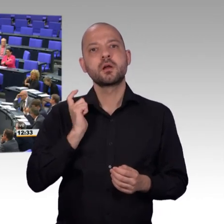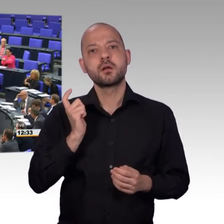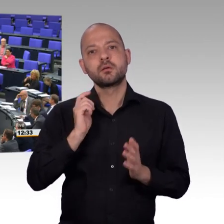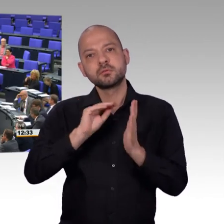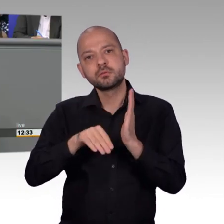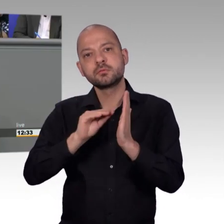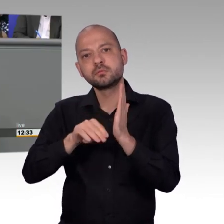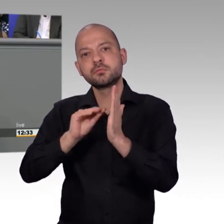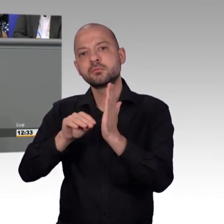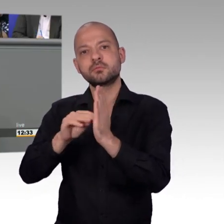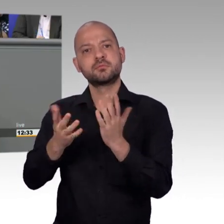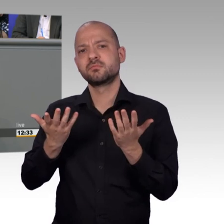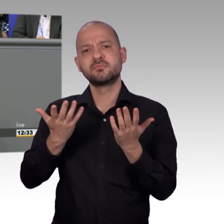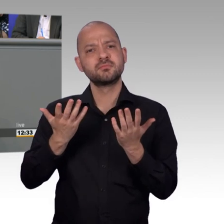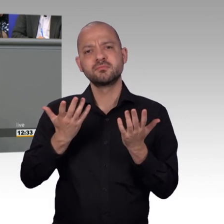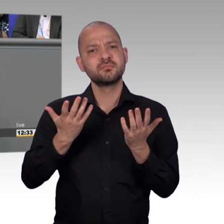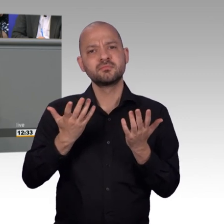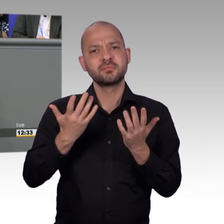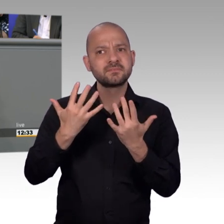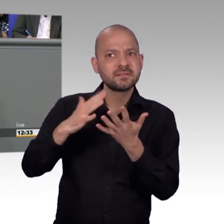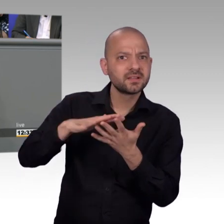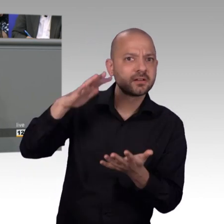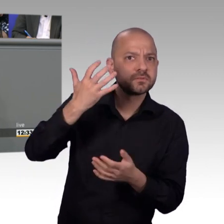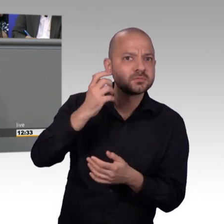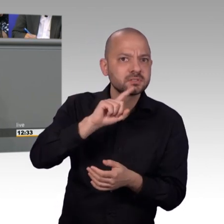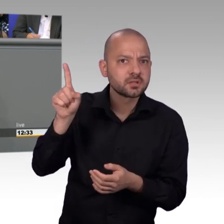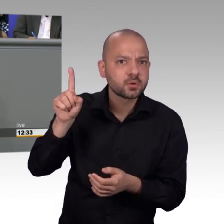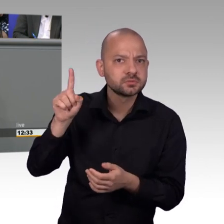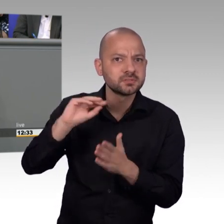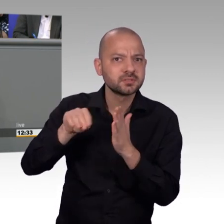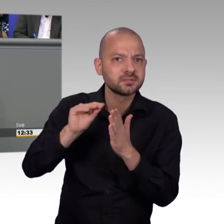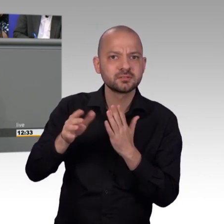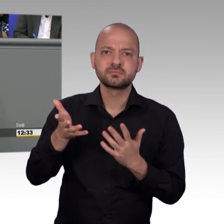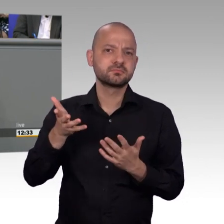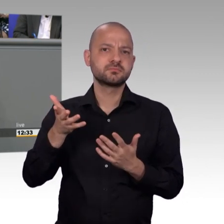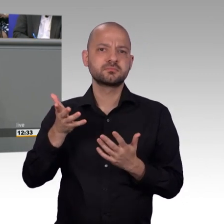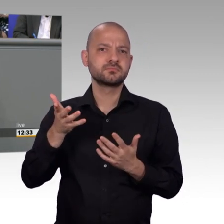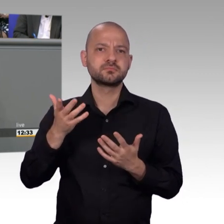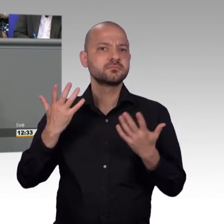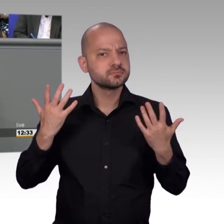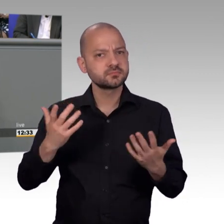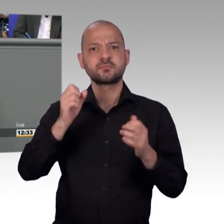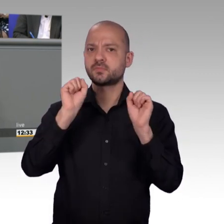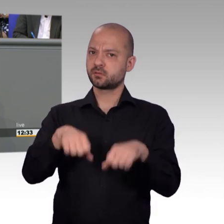Und wenn wir jetzt Statistiken uns angucken, wie viele Petitionen berücksichtigt wurden - Ich glaube, dass das gar nicht der Maßstab ist,